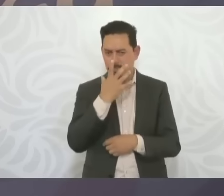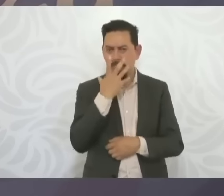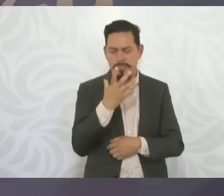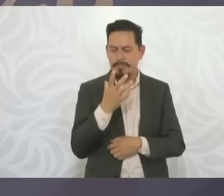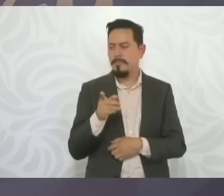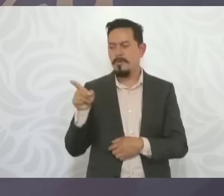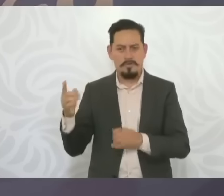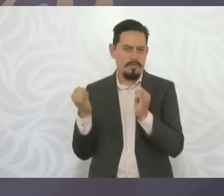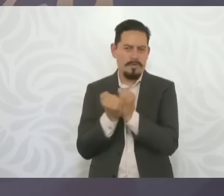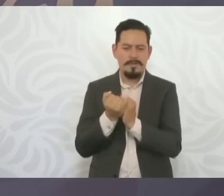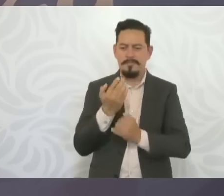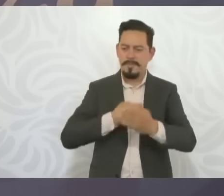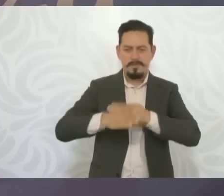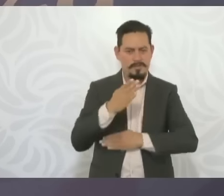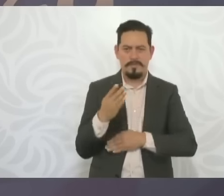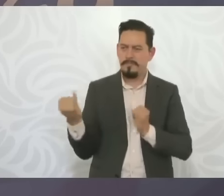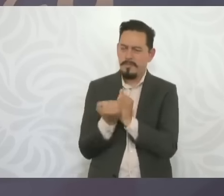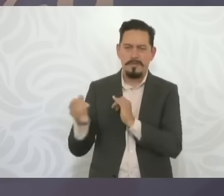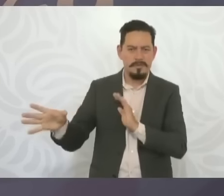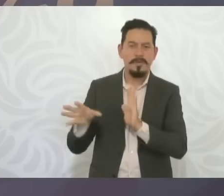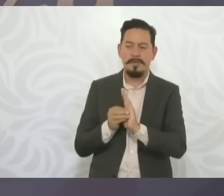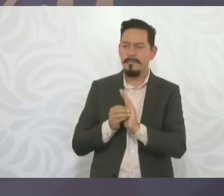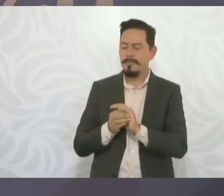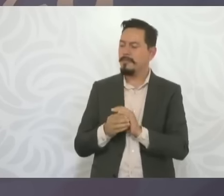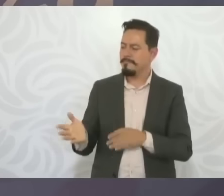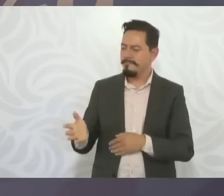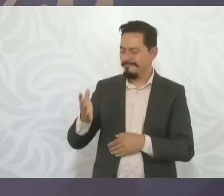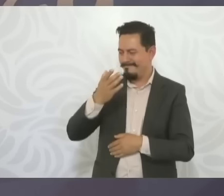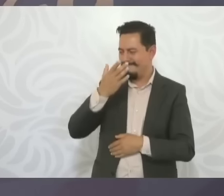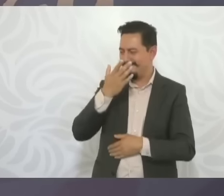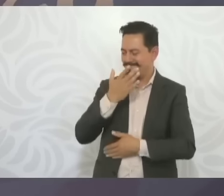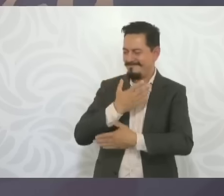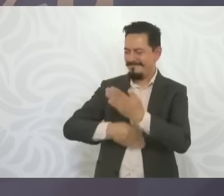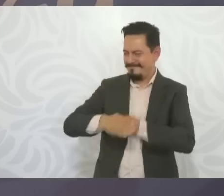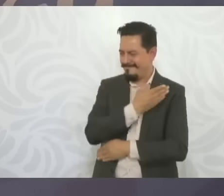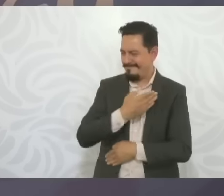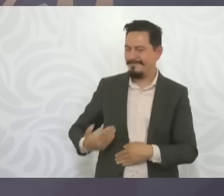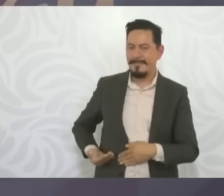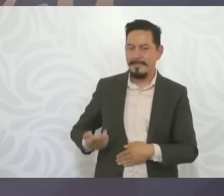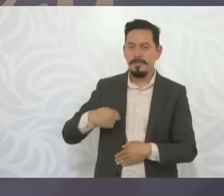la República. Señora presidenta, estamos convencidos que la poderosa calidez que